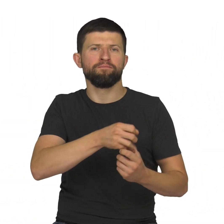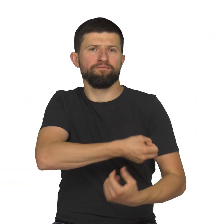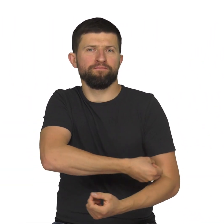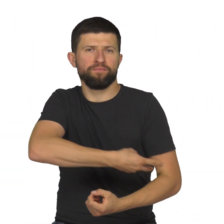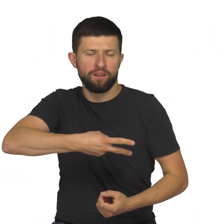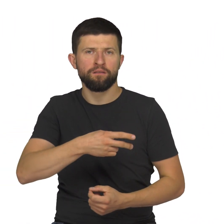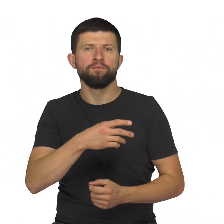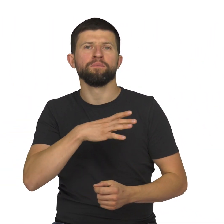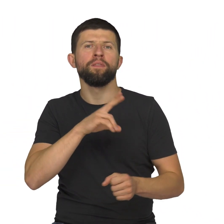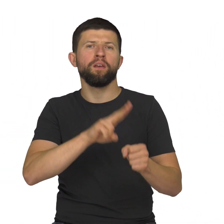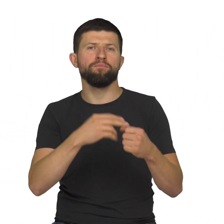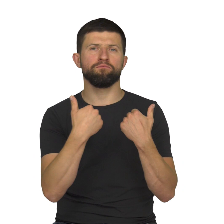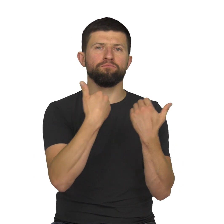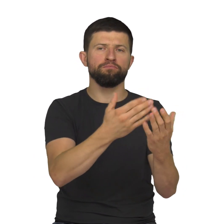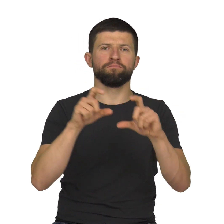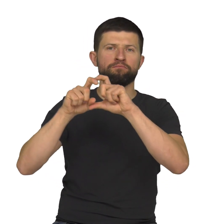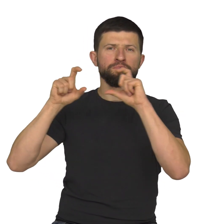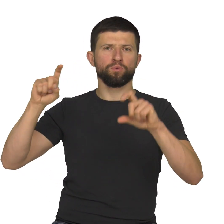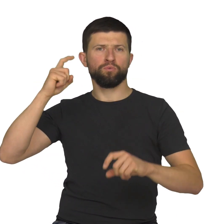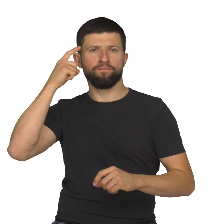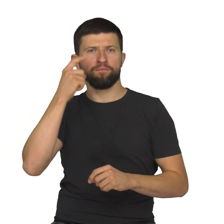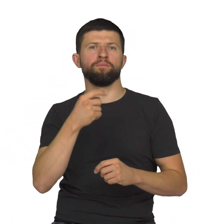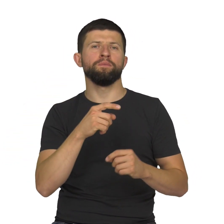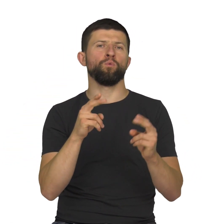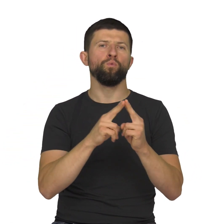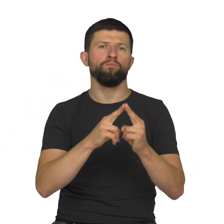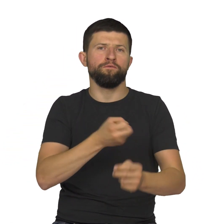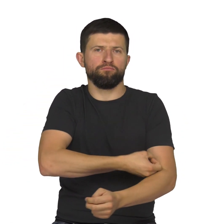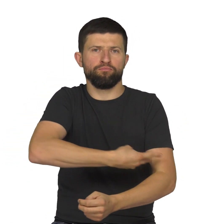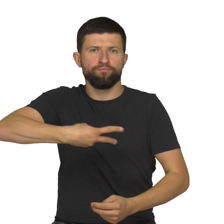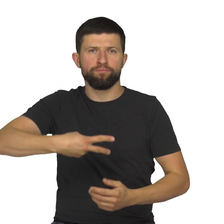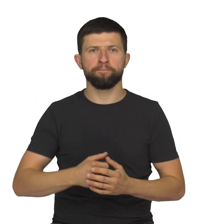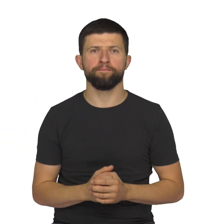będącego krwiodawcą na czas oznaczony przez stację krwiodawstwa w celu oddania krwi.